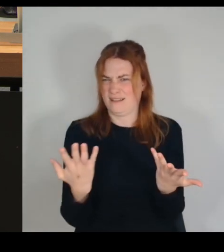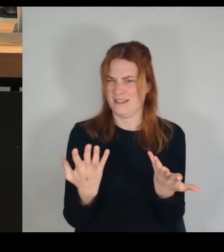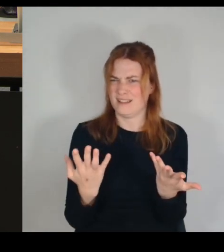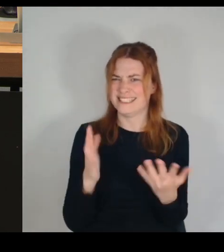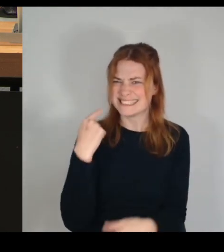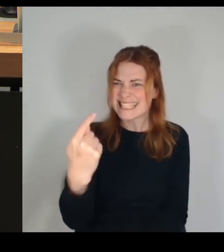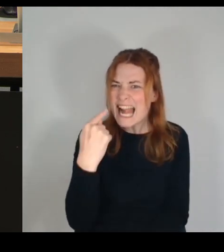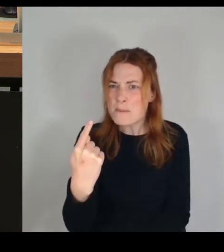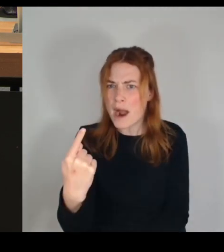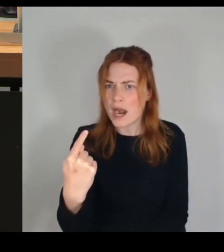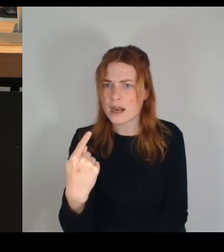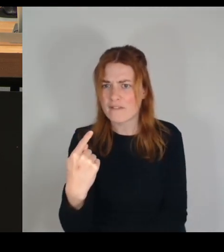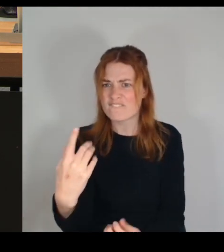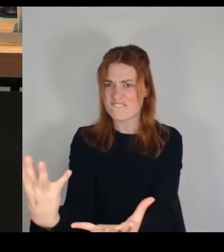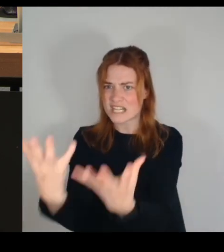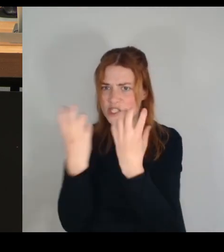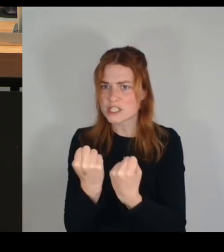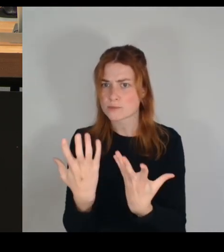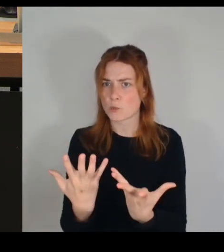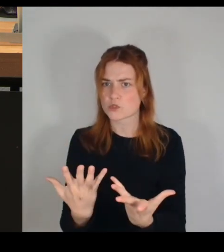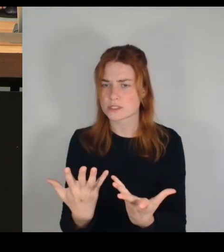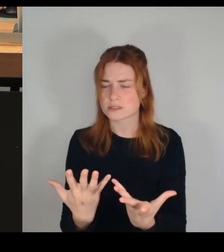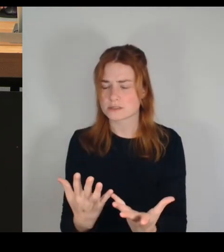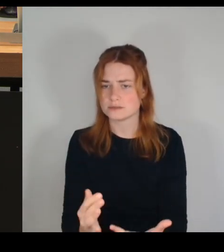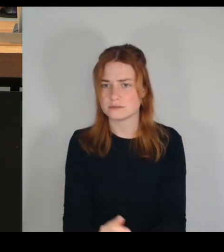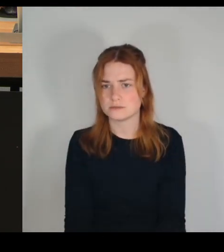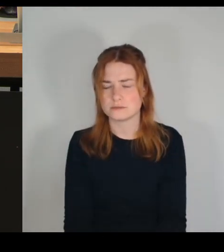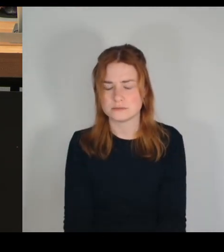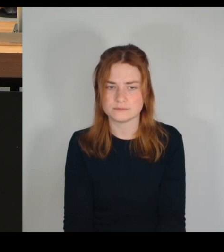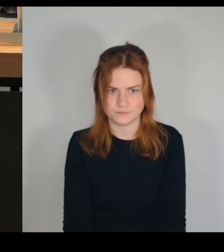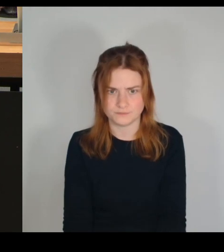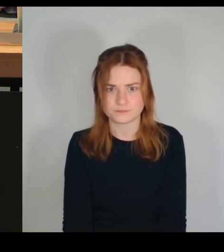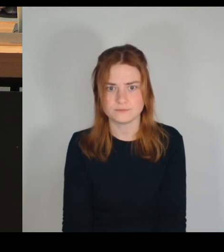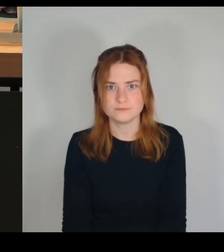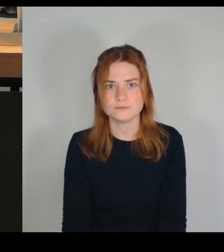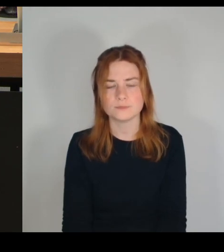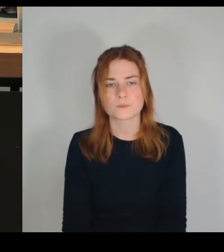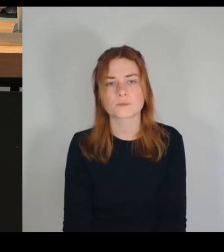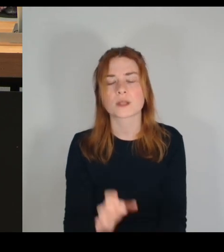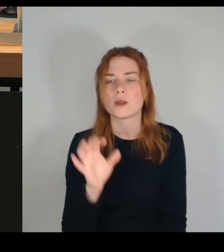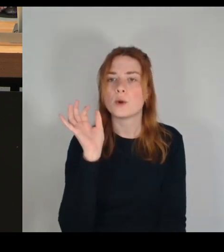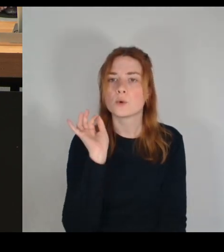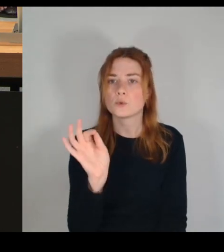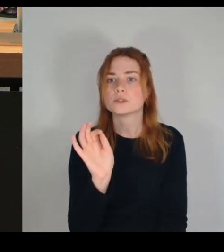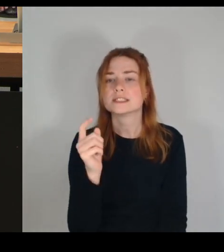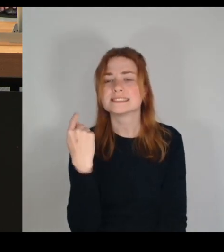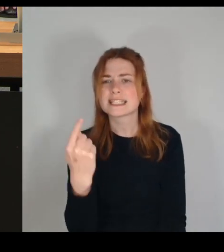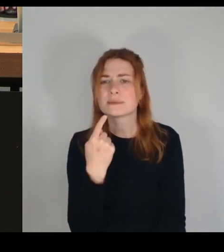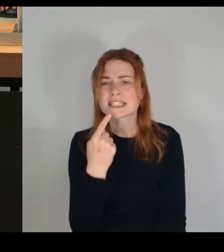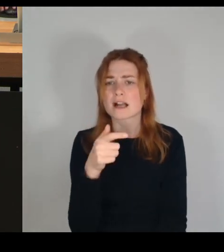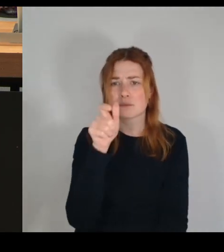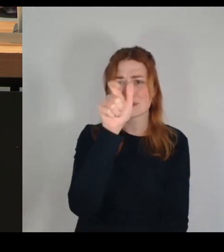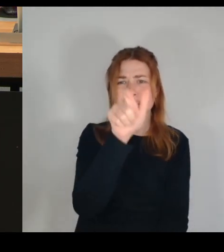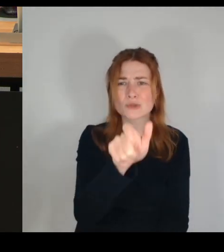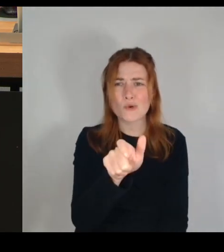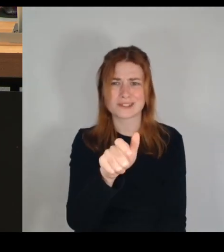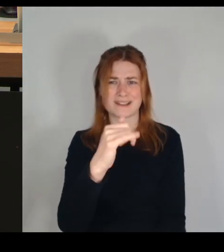So, und dann sprechen Sie hier von Verachtung gegen Menschen und was weiß ich nicht alles. Ich sage Ihnen mal eins hier Alle vier Redner, die außer unserer Partei